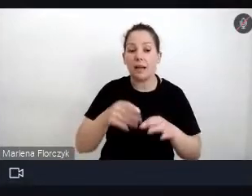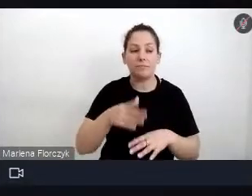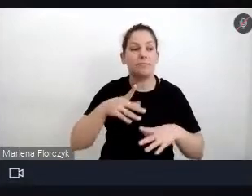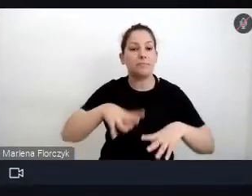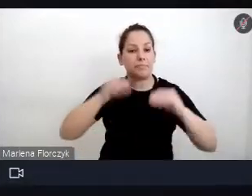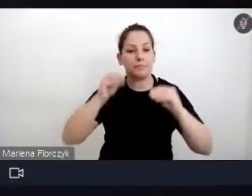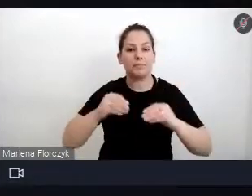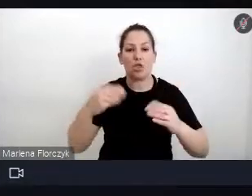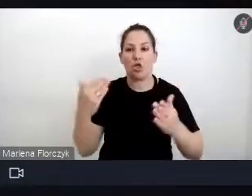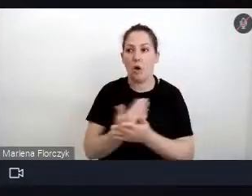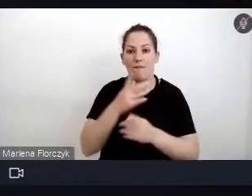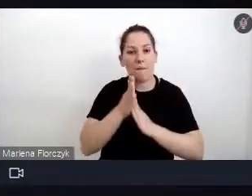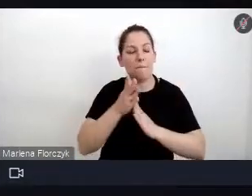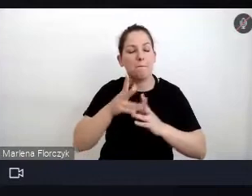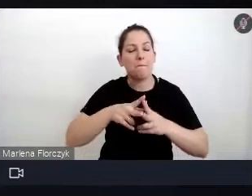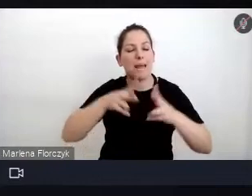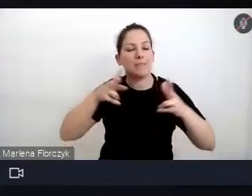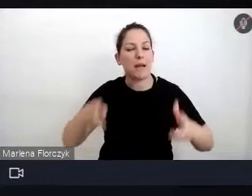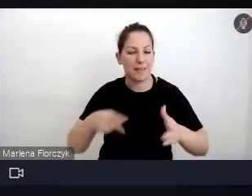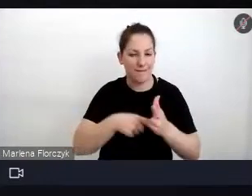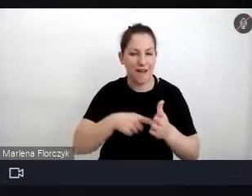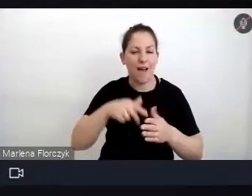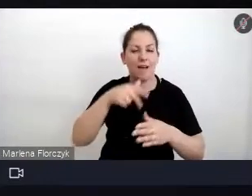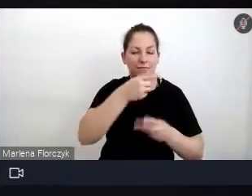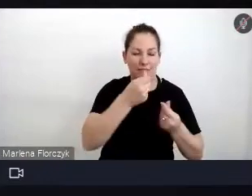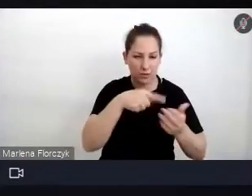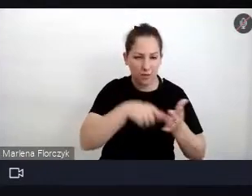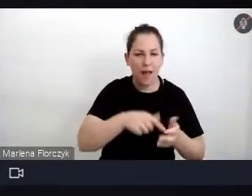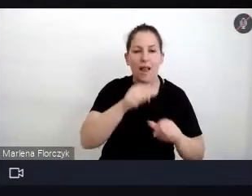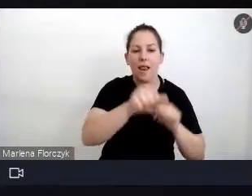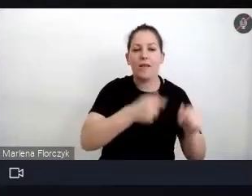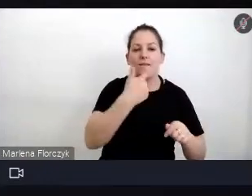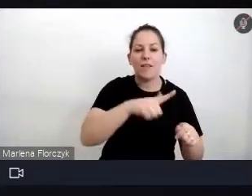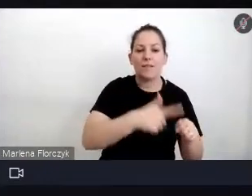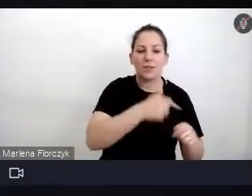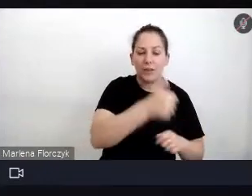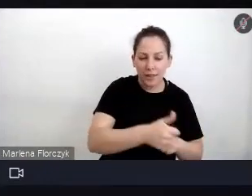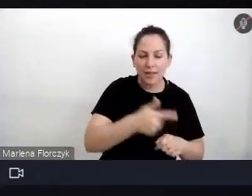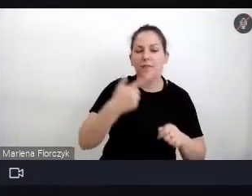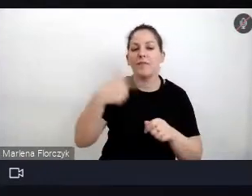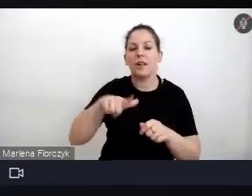Nową Perspektywę Finansową Unii Europejskiej na lata 2021-2027